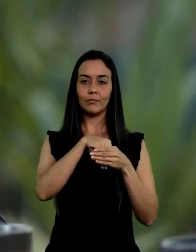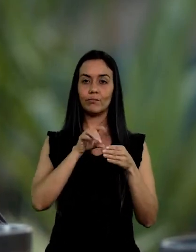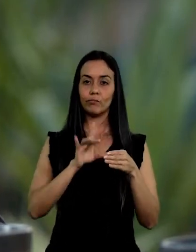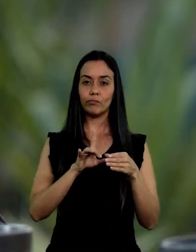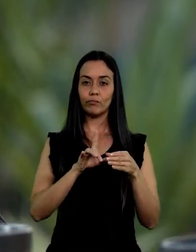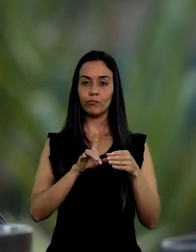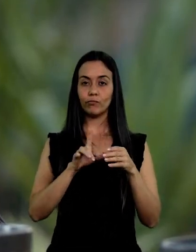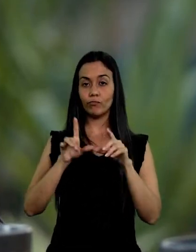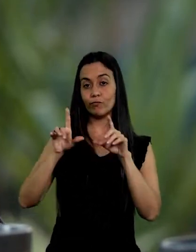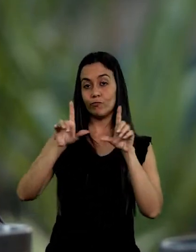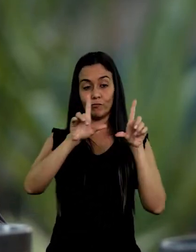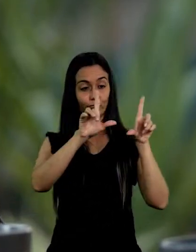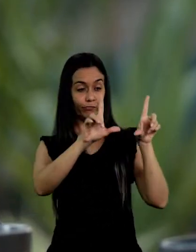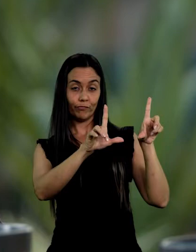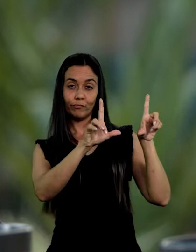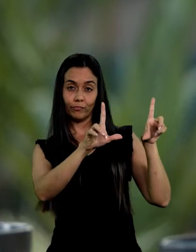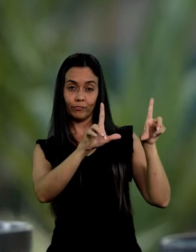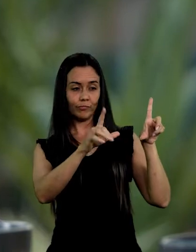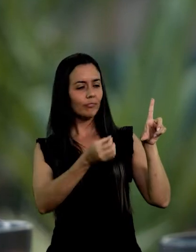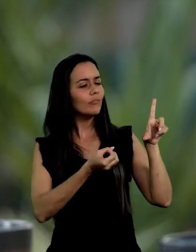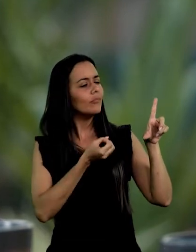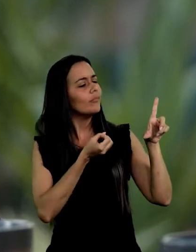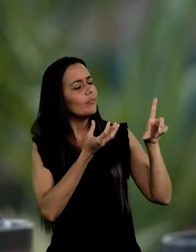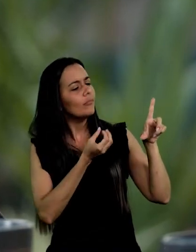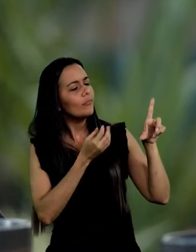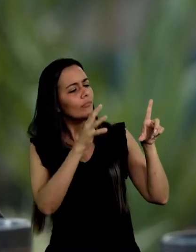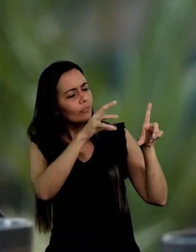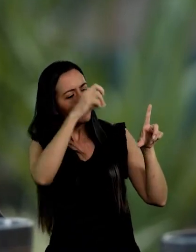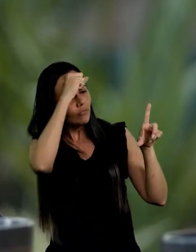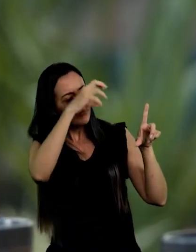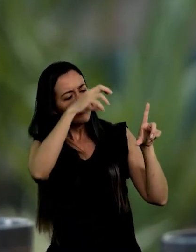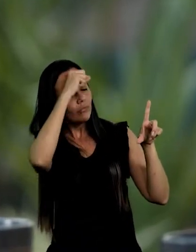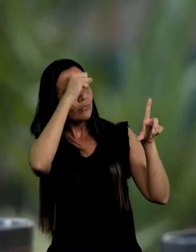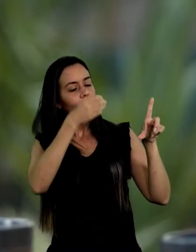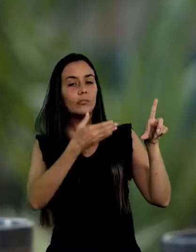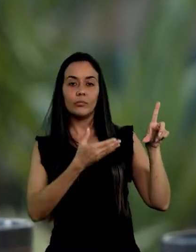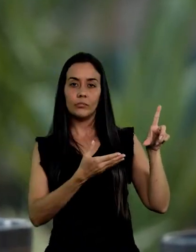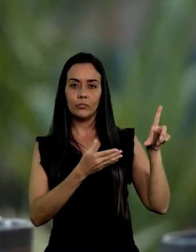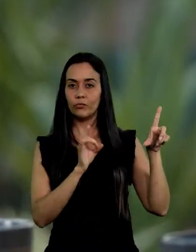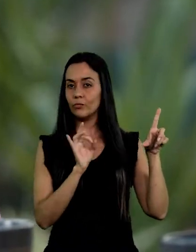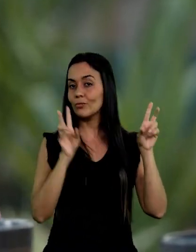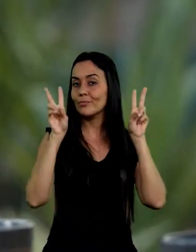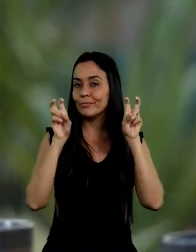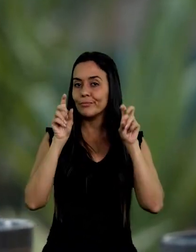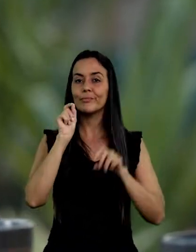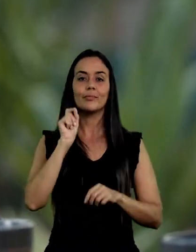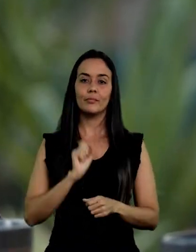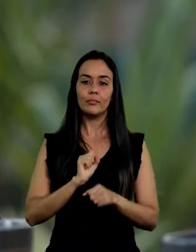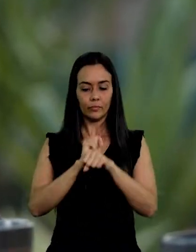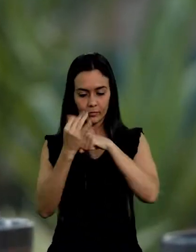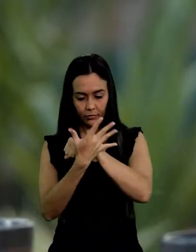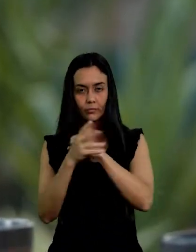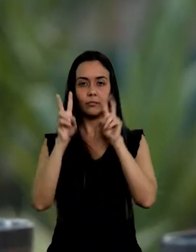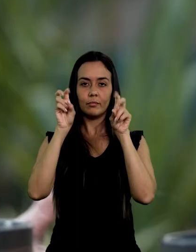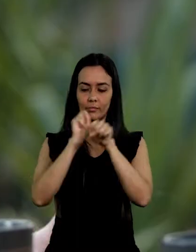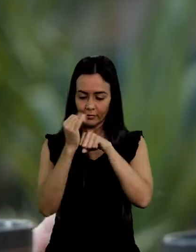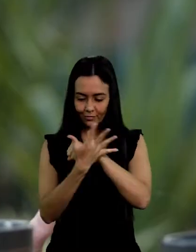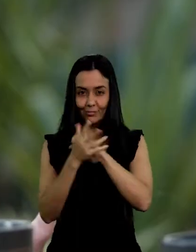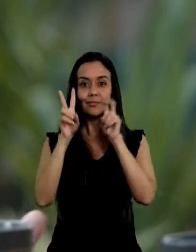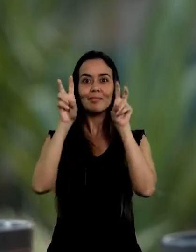Só que qual era a notícia? A ordem do dia? Era a Covid. Não estava acontecendo mais nada no mundo, né?